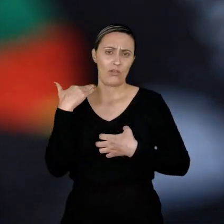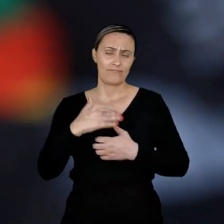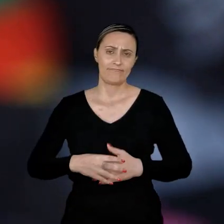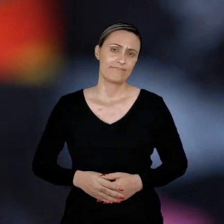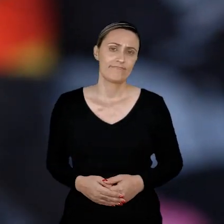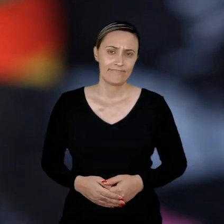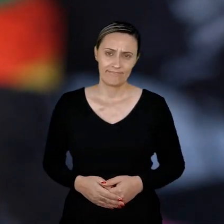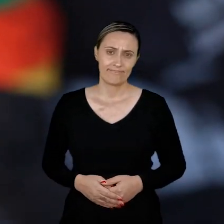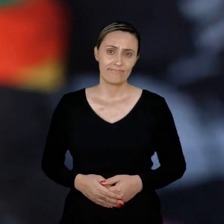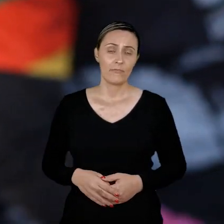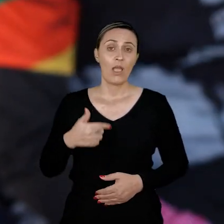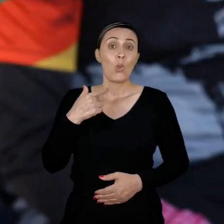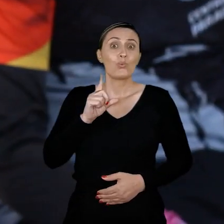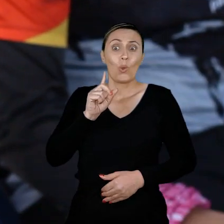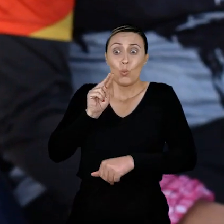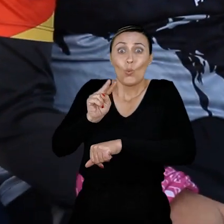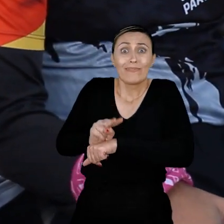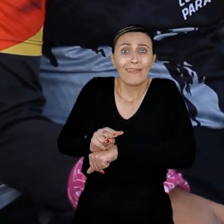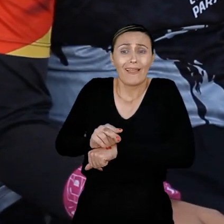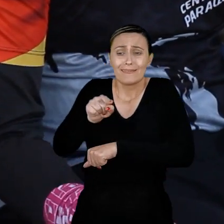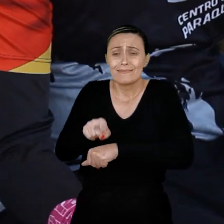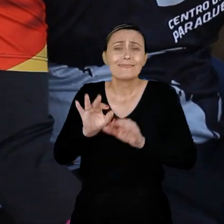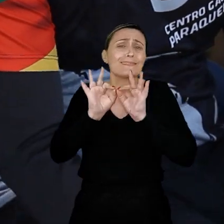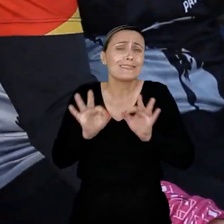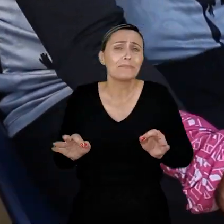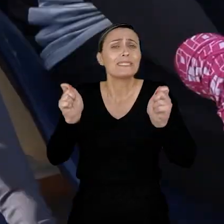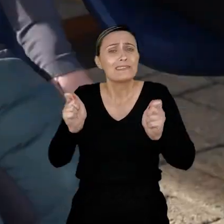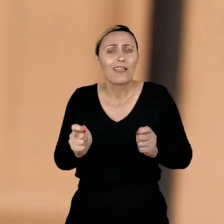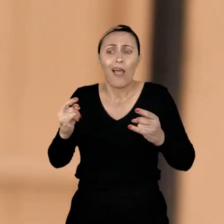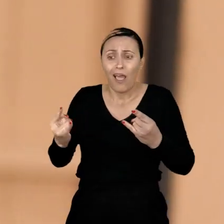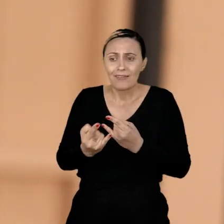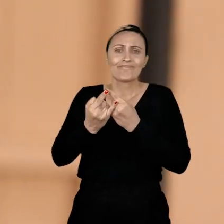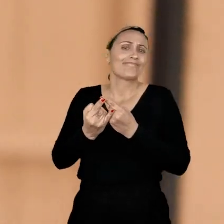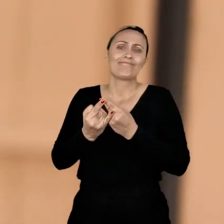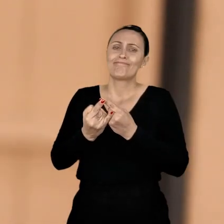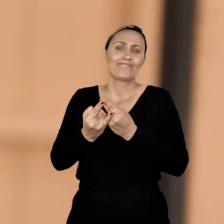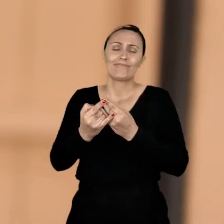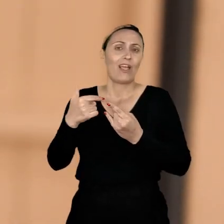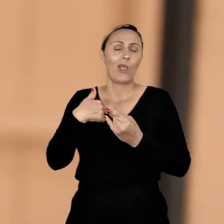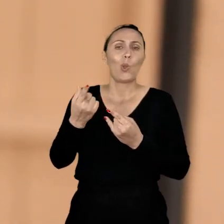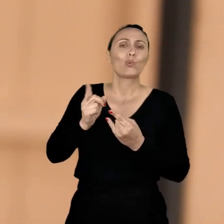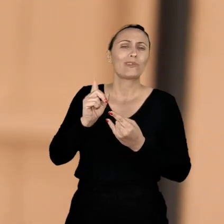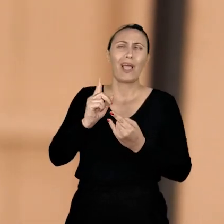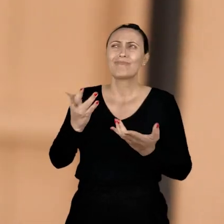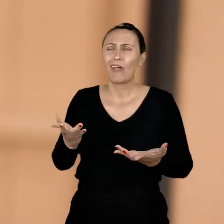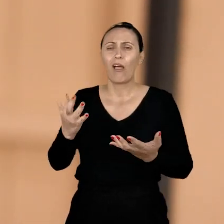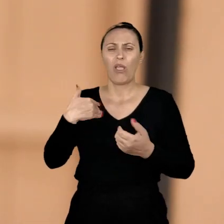Não me preveni. Era tão simples usar o preservativo, mas eu não usei. Senti culpa, e culpei também.